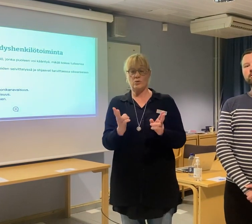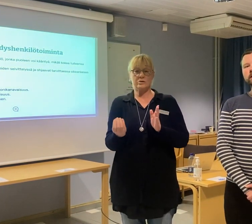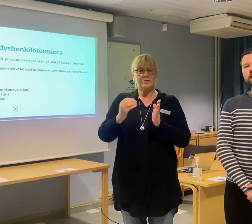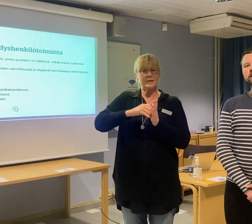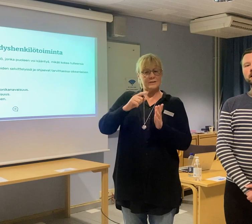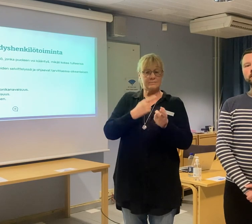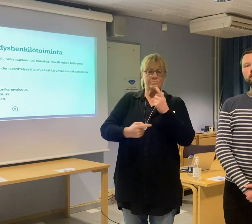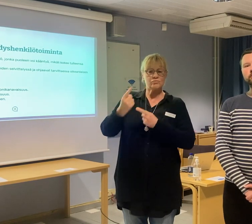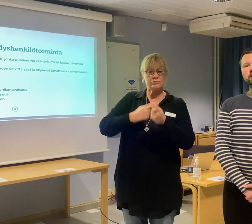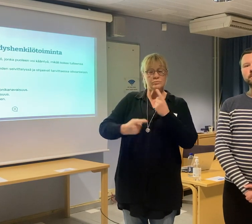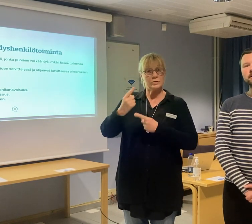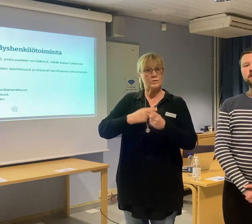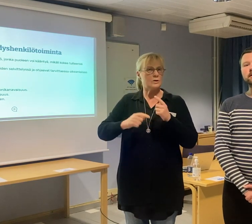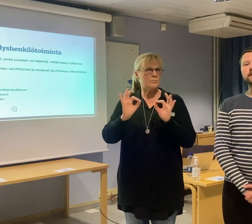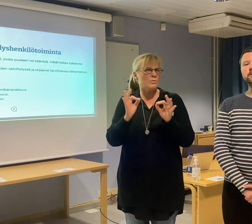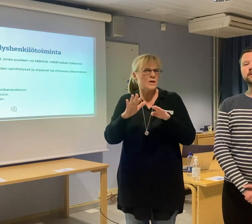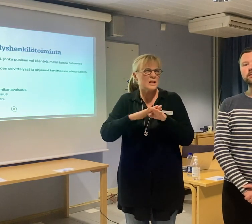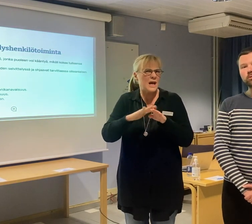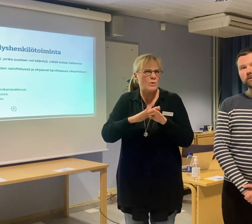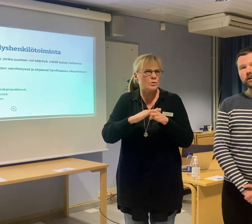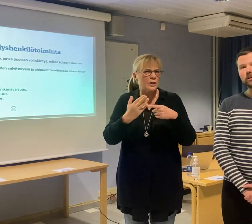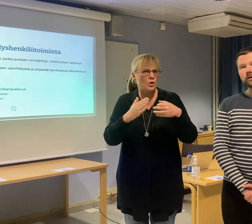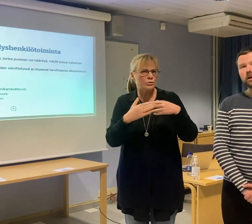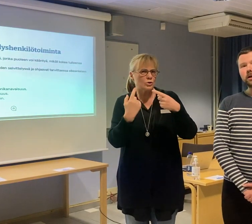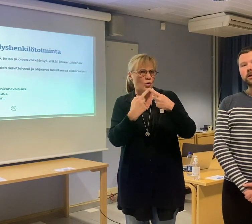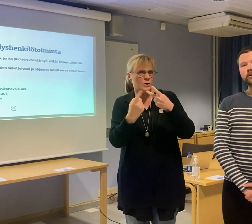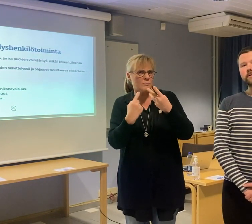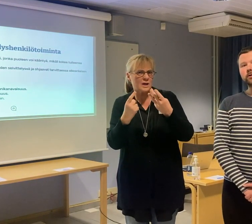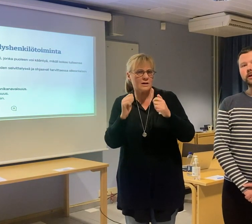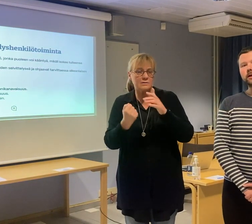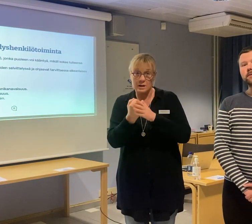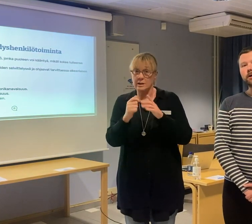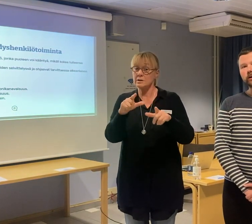sekä käymällä keskustelua niistä käytännön toimista, -